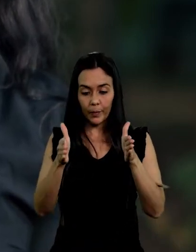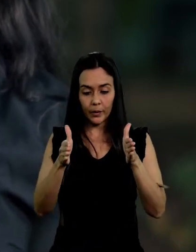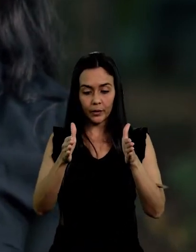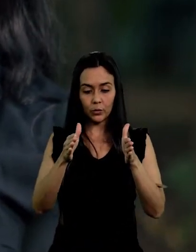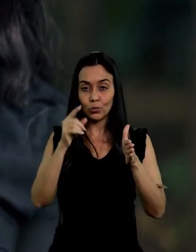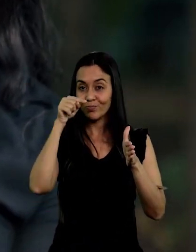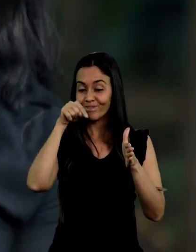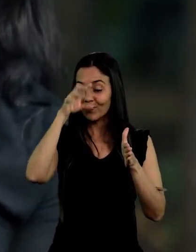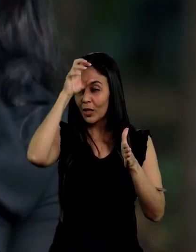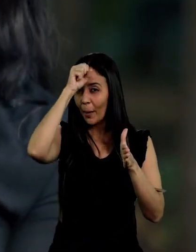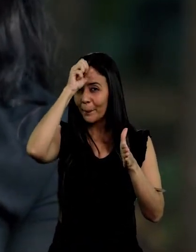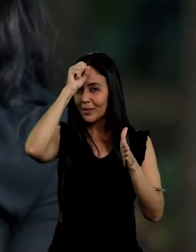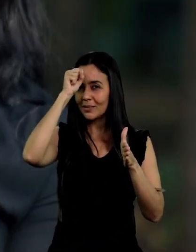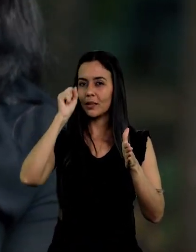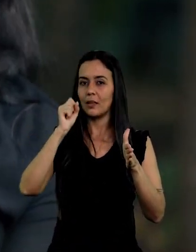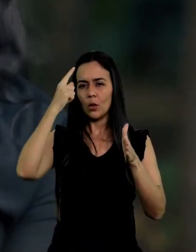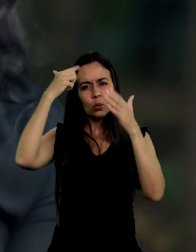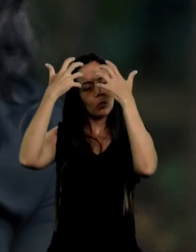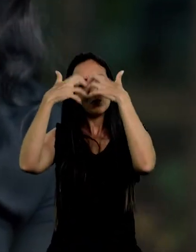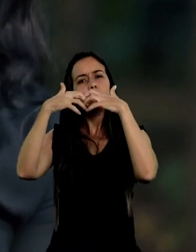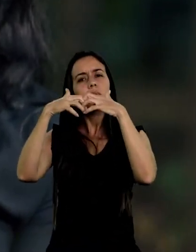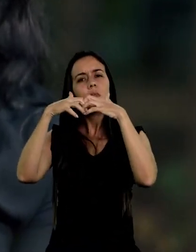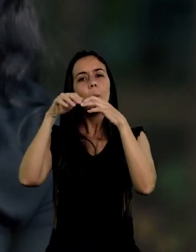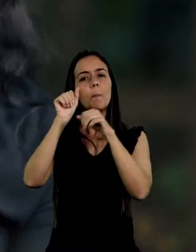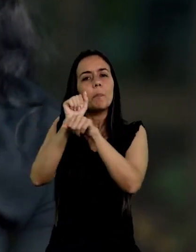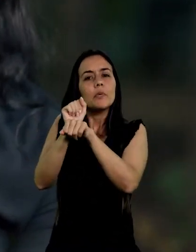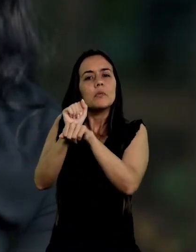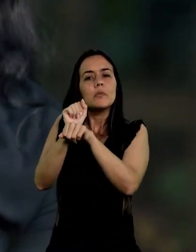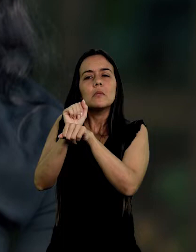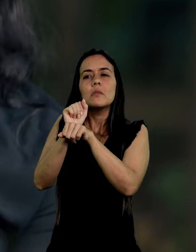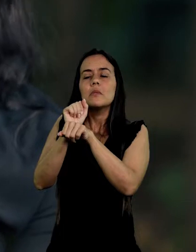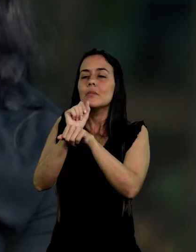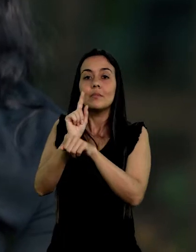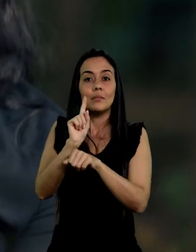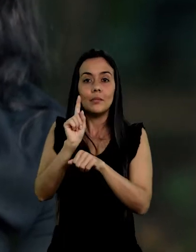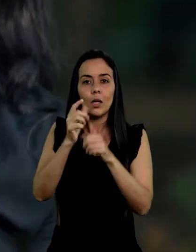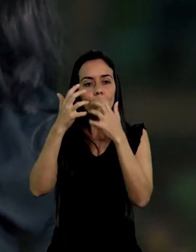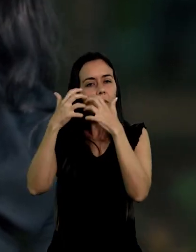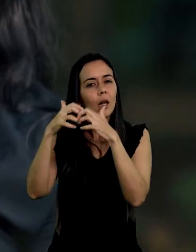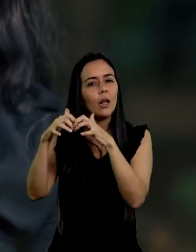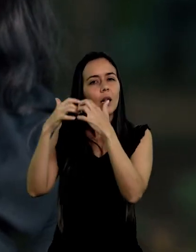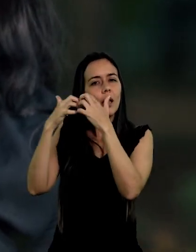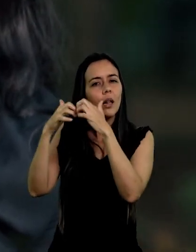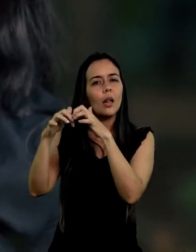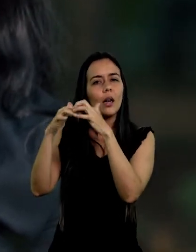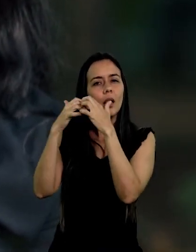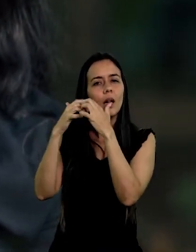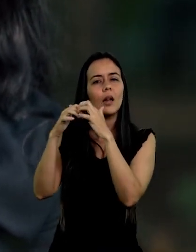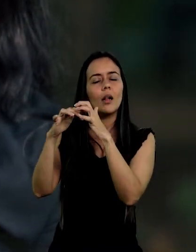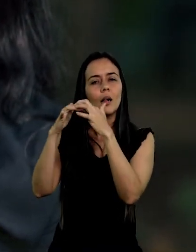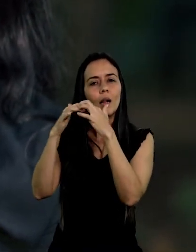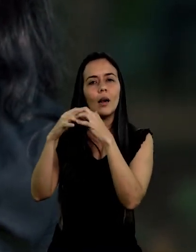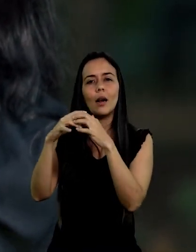Sempre a gente aprende, o cérebro nunca tá descansando, ele está sempre aprendendo, né?